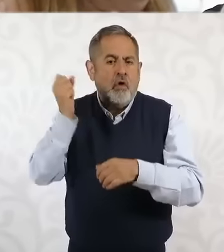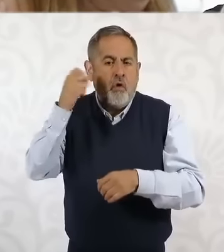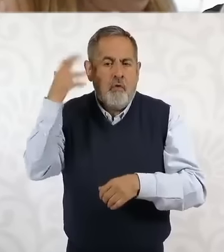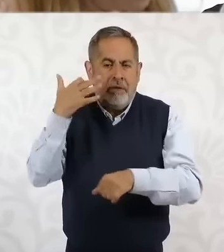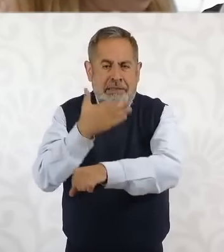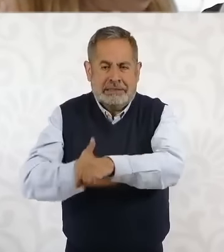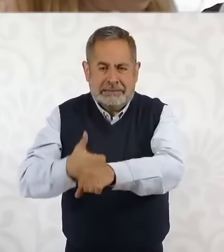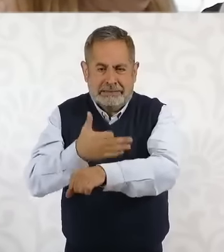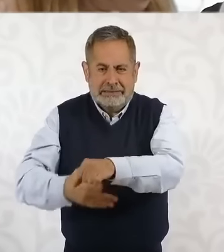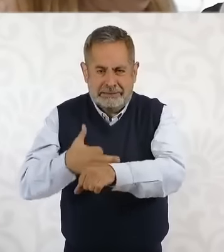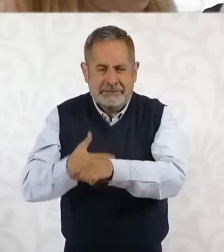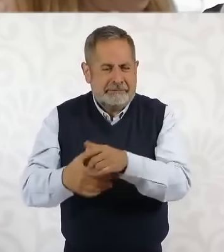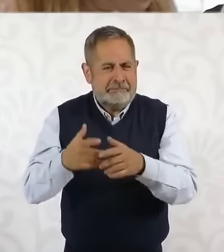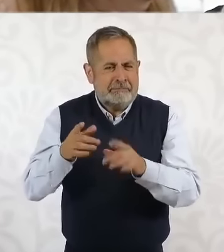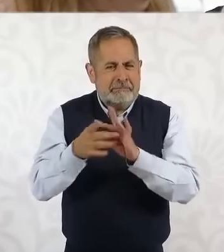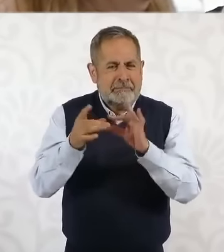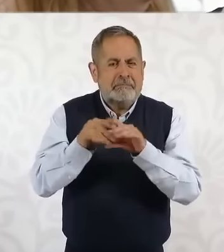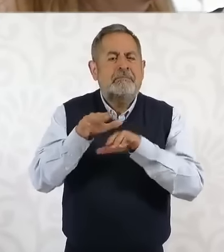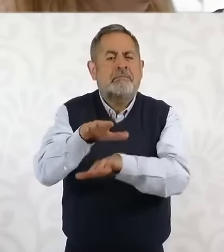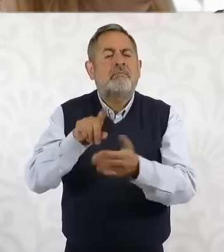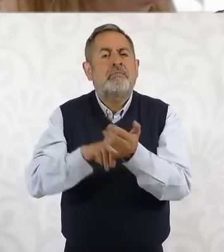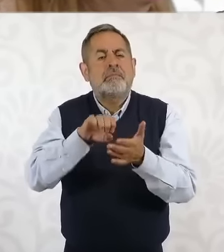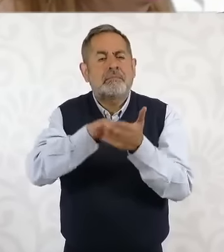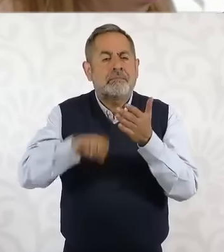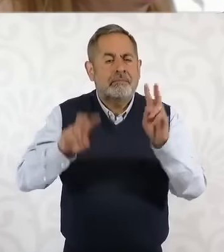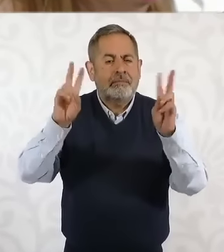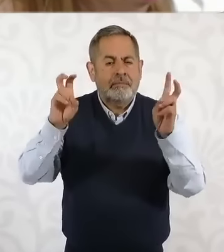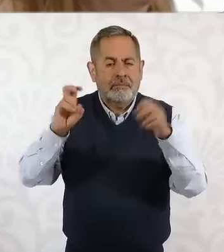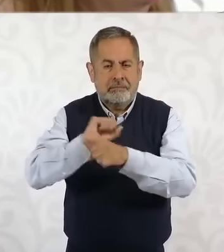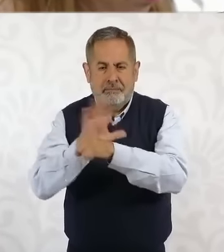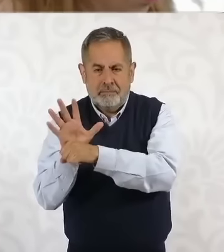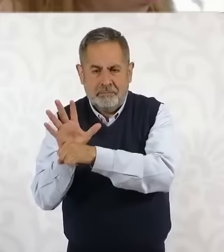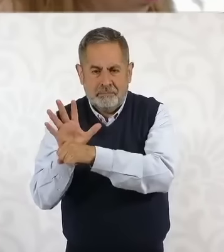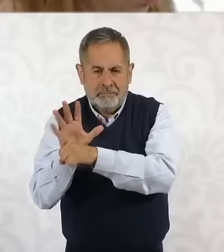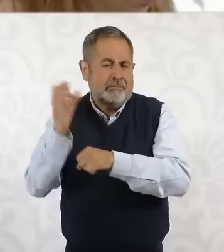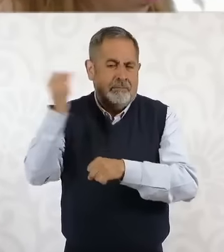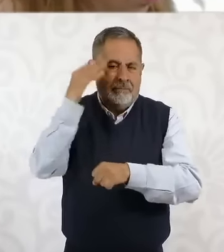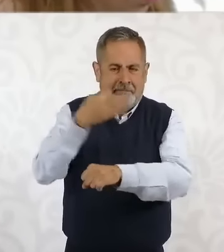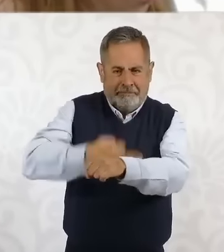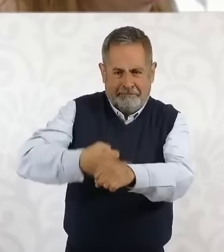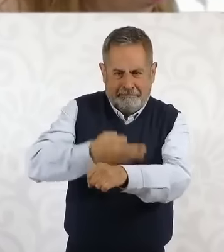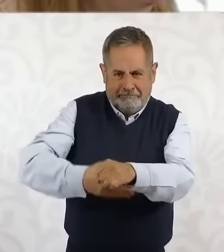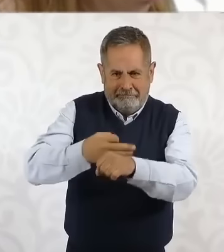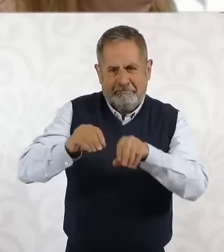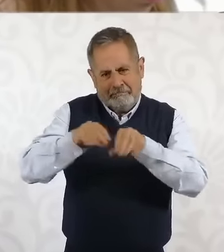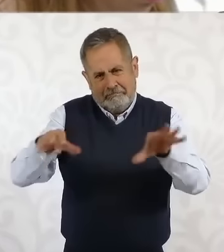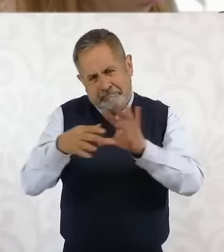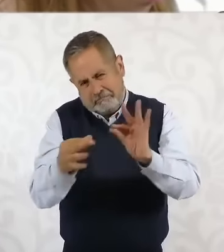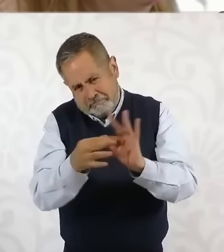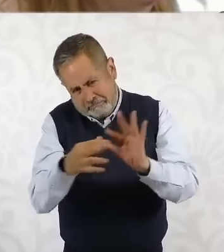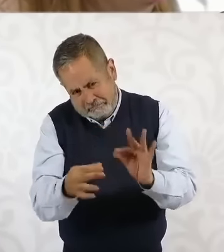en el sexenio pasado cuando se hablaba del tema del COVID y se daban explicaciones o ahora que la